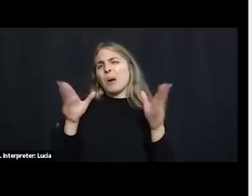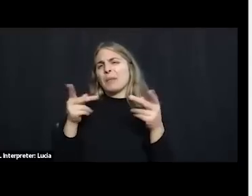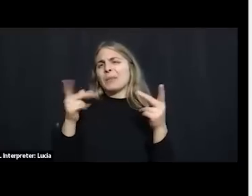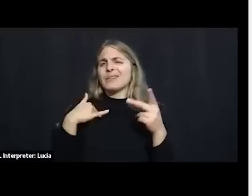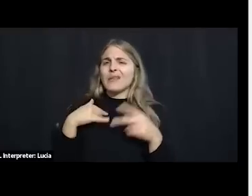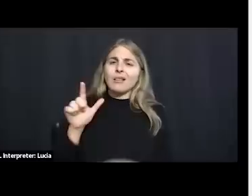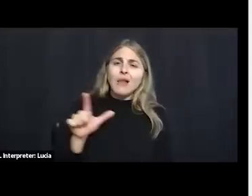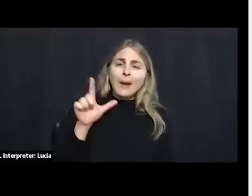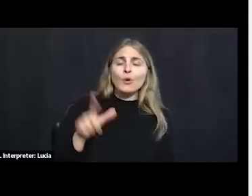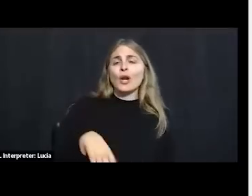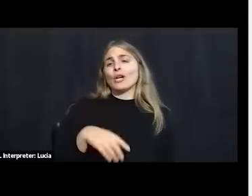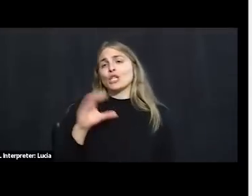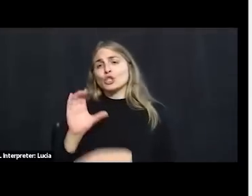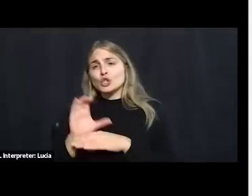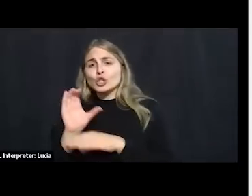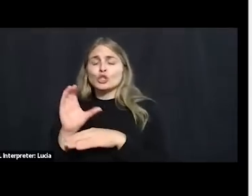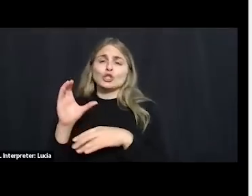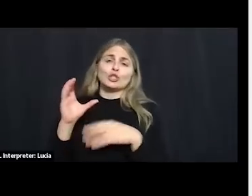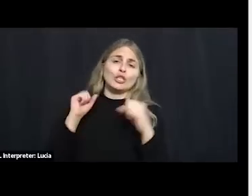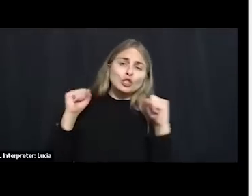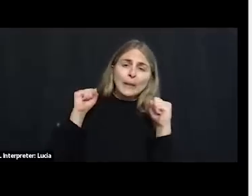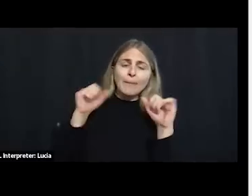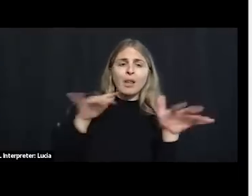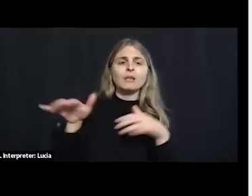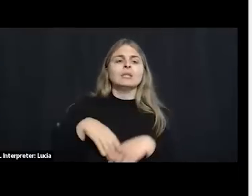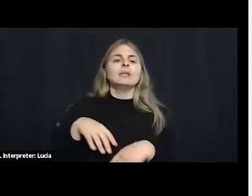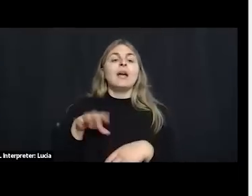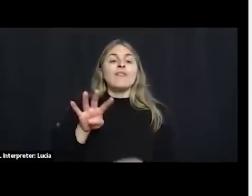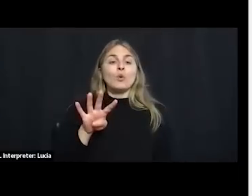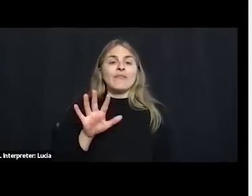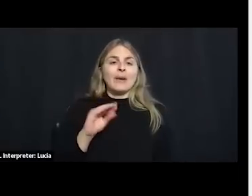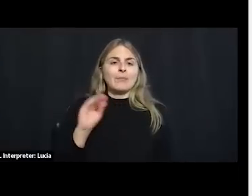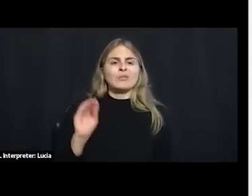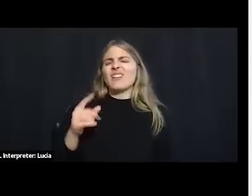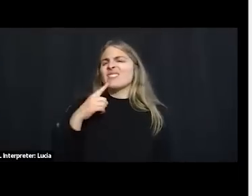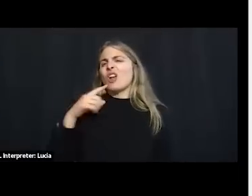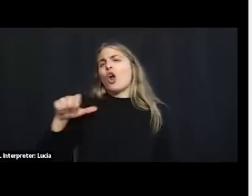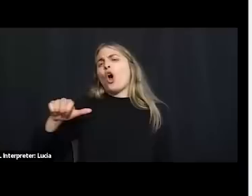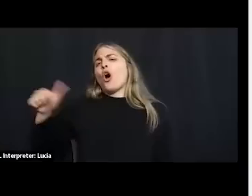seguida por restaurantes o cafeterías. 38 participantes informaron otras tiendas como un apoyo distal.